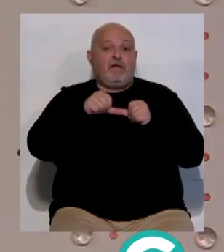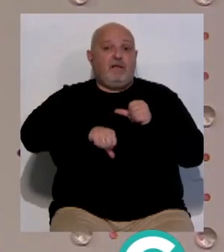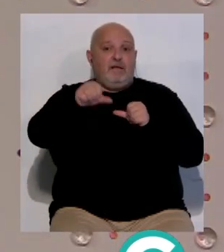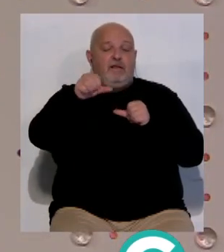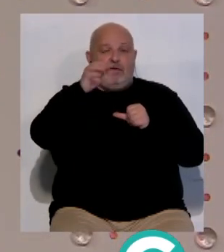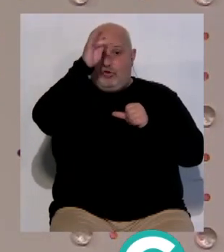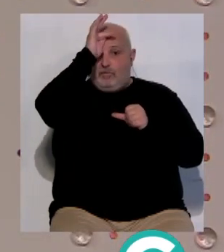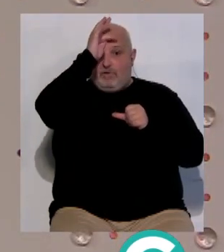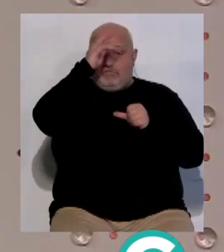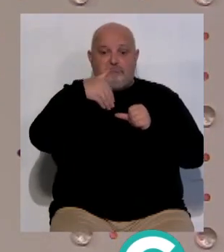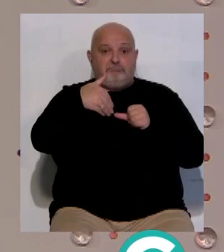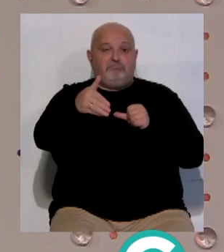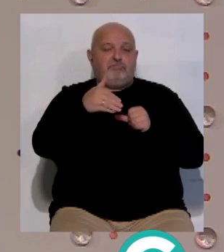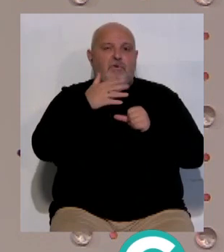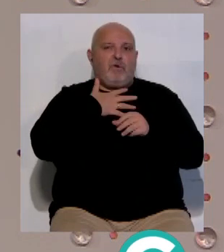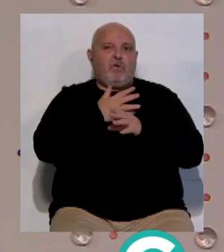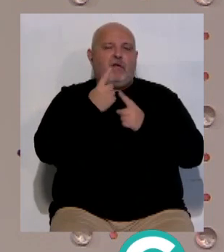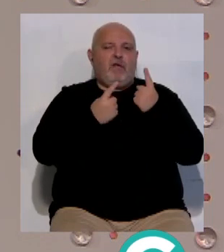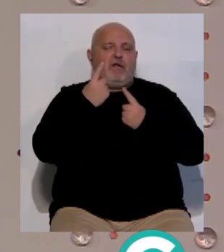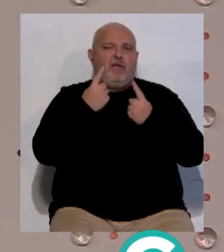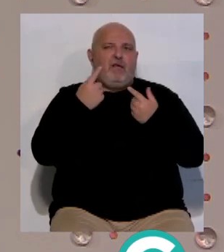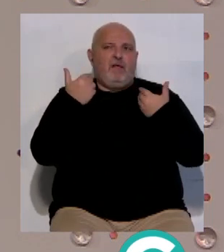domingo porque yo creo que los jugadores También tienen una serie de cargas de minutos que que hay